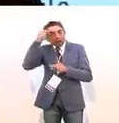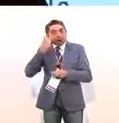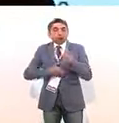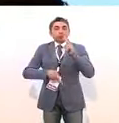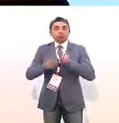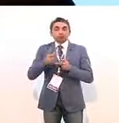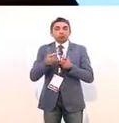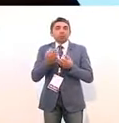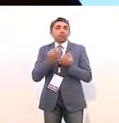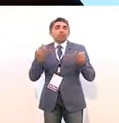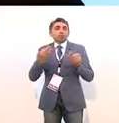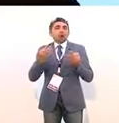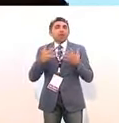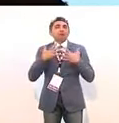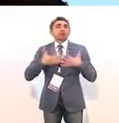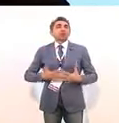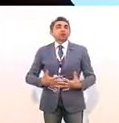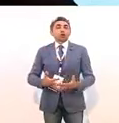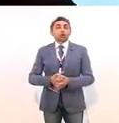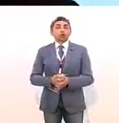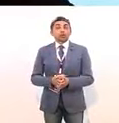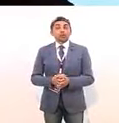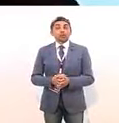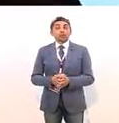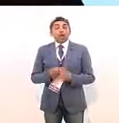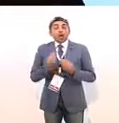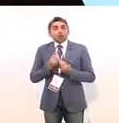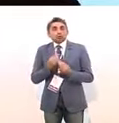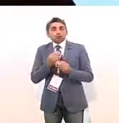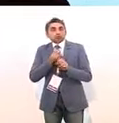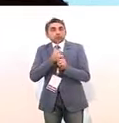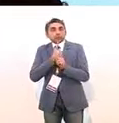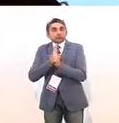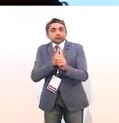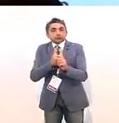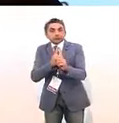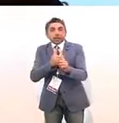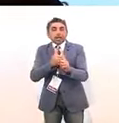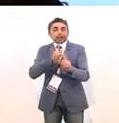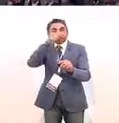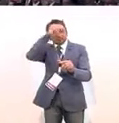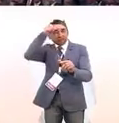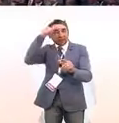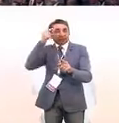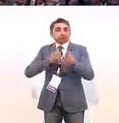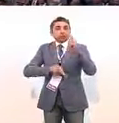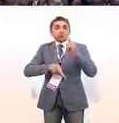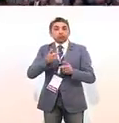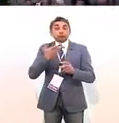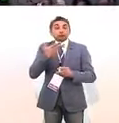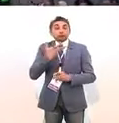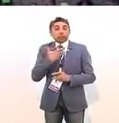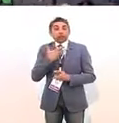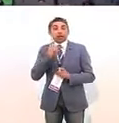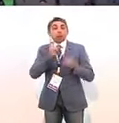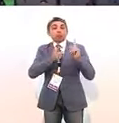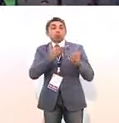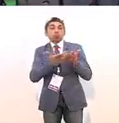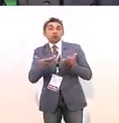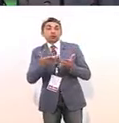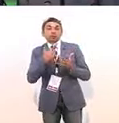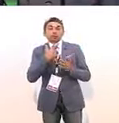E nel momento in cui rincorri e fai più fatica ci sta che i populisti ti attacchino e ti